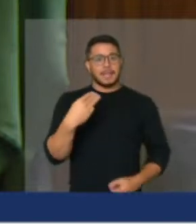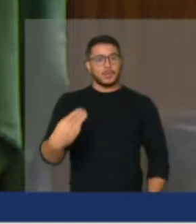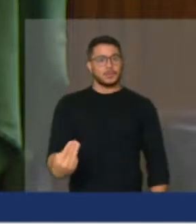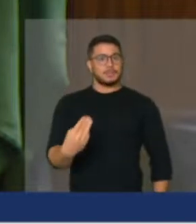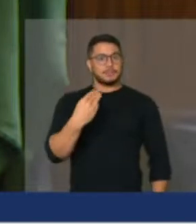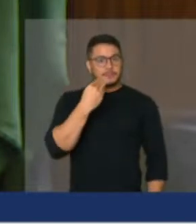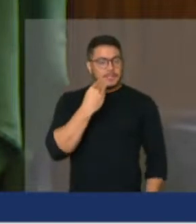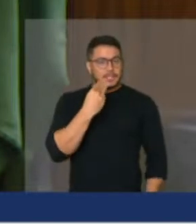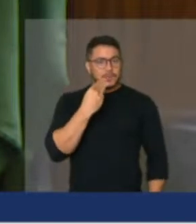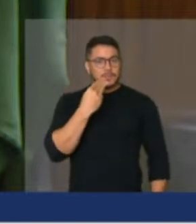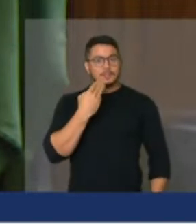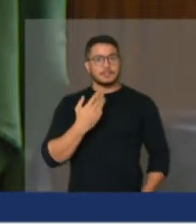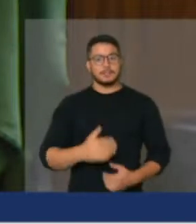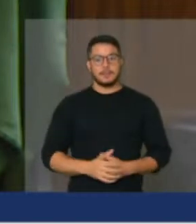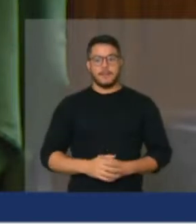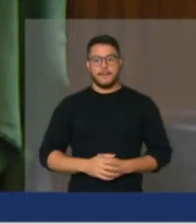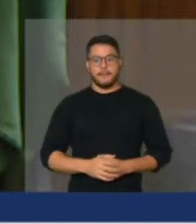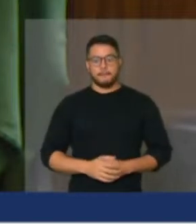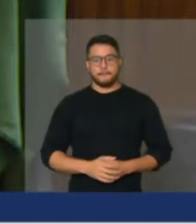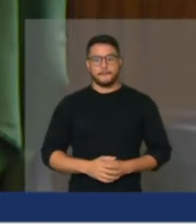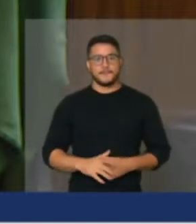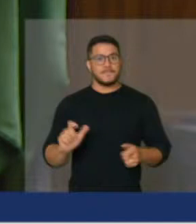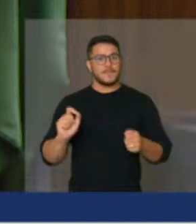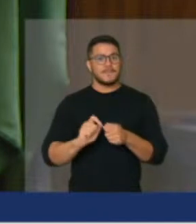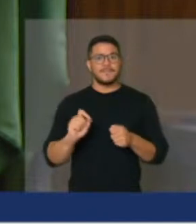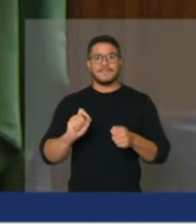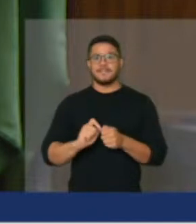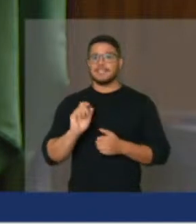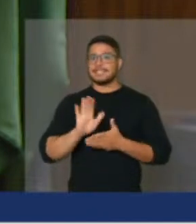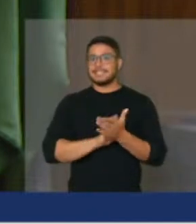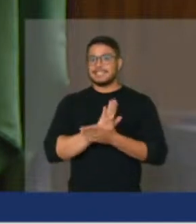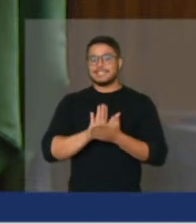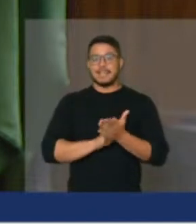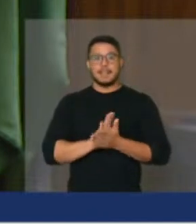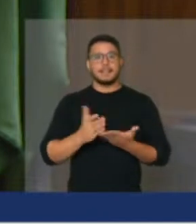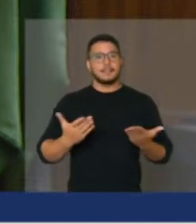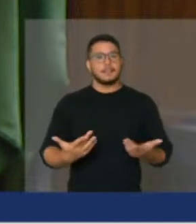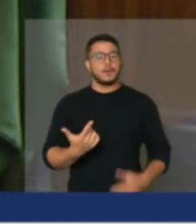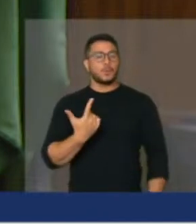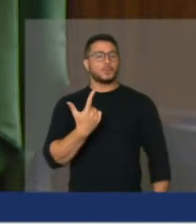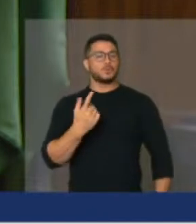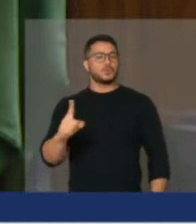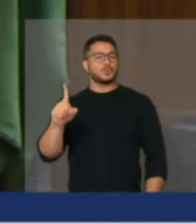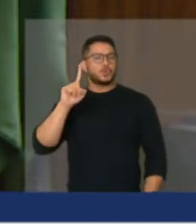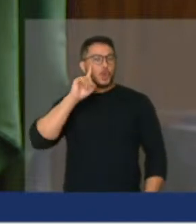NUMA BARRA DE SABÃO. É DINHEIRO QUE TODO DIA, QUANDO AUMENTA O DÓ LAR, ELE JÁ ESTÁ MAIS RICO, ELE JÁ ESTÁ